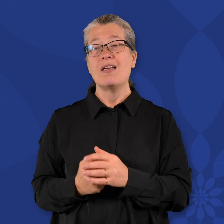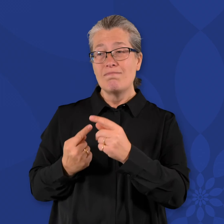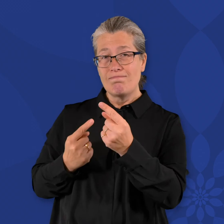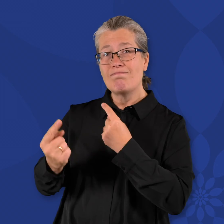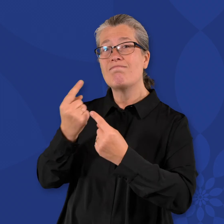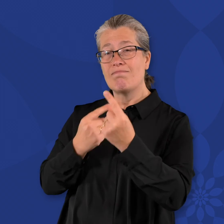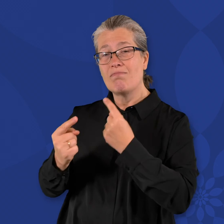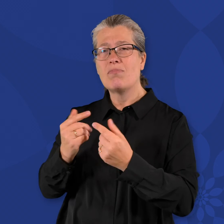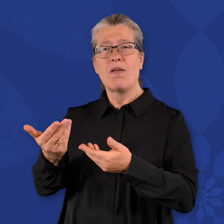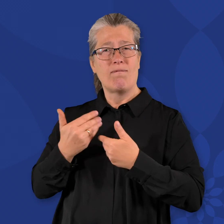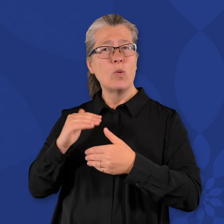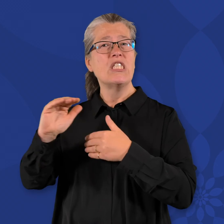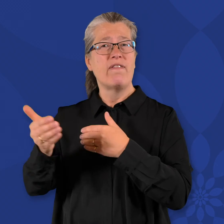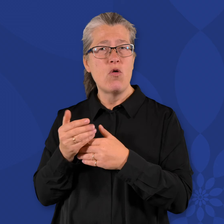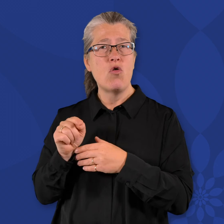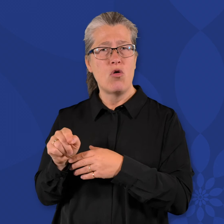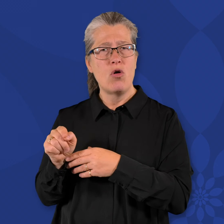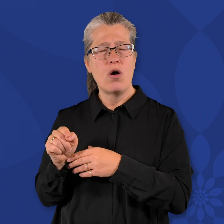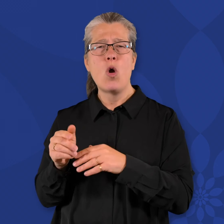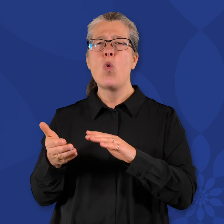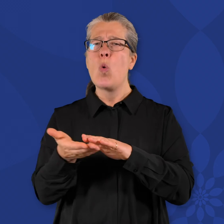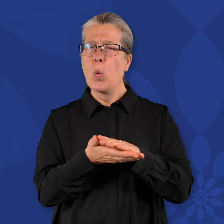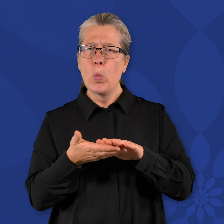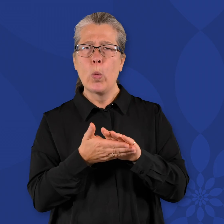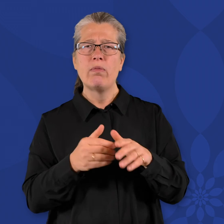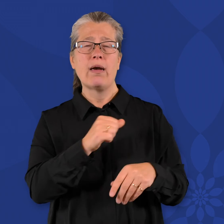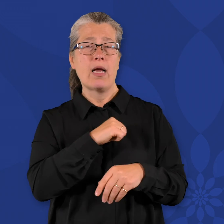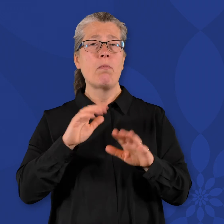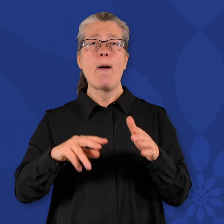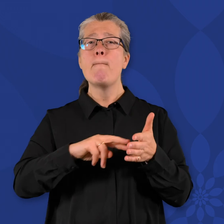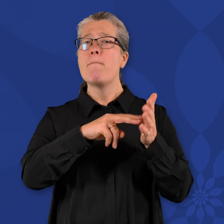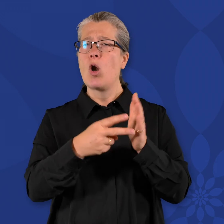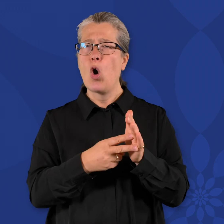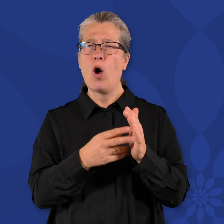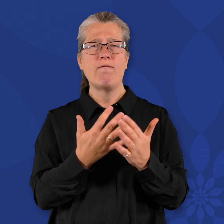På basis av den respons som behandlades vid förhandlingarna gjorde regeringen -